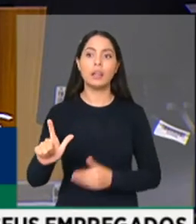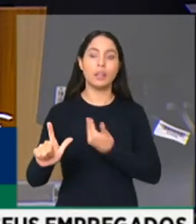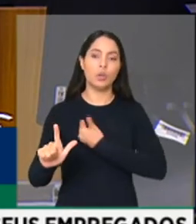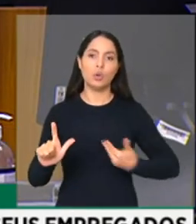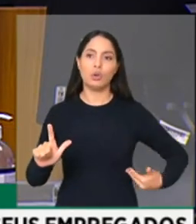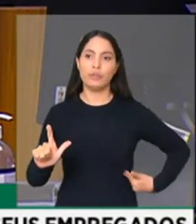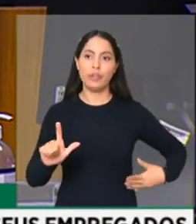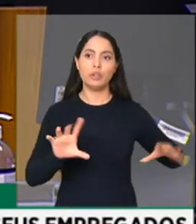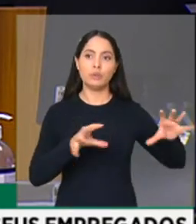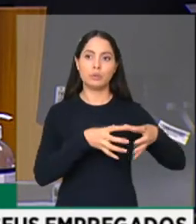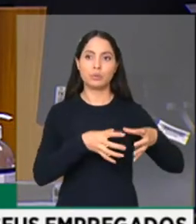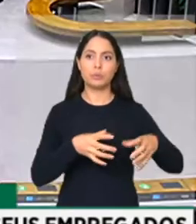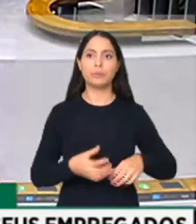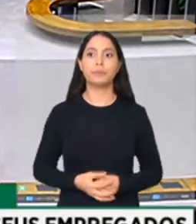[PRESIDENTE]: ORIENTAÇÃO.